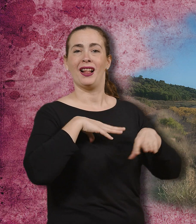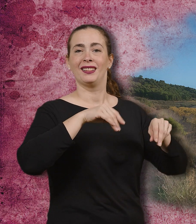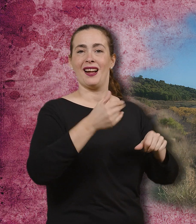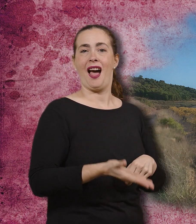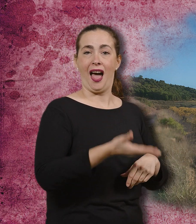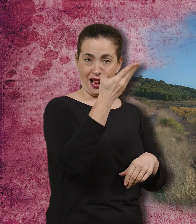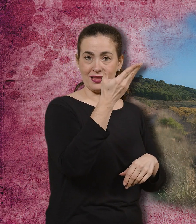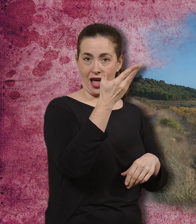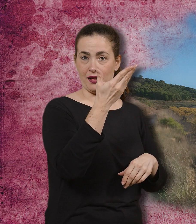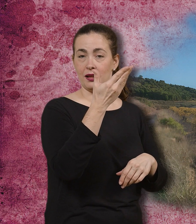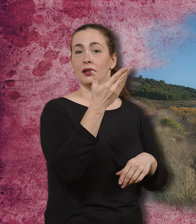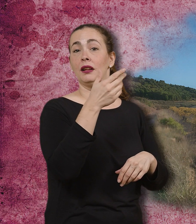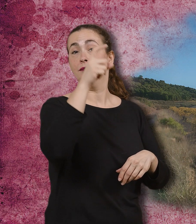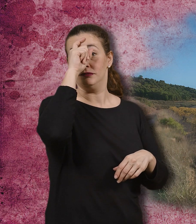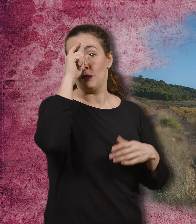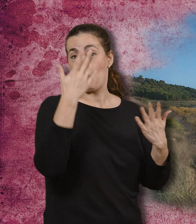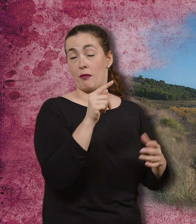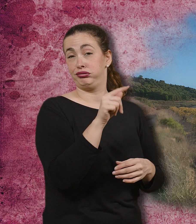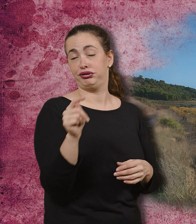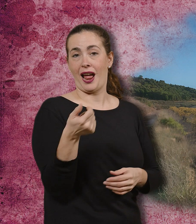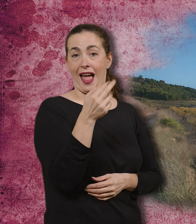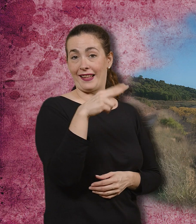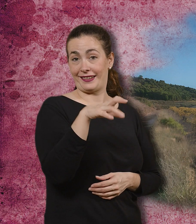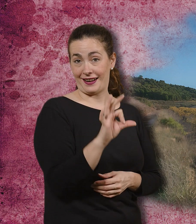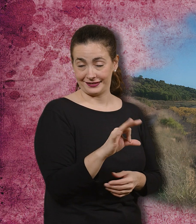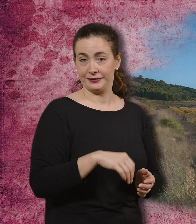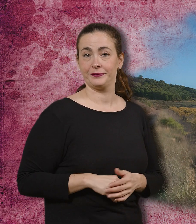i comprèn els 12 termes municipals de la comarca de la Terra Alta: